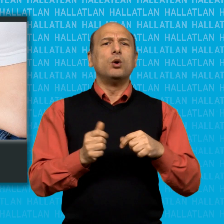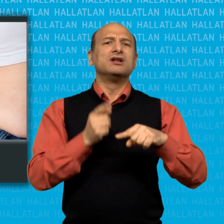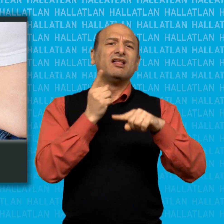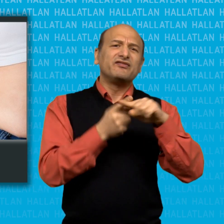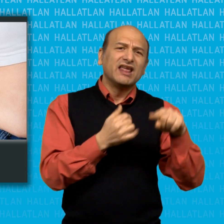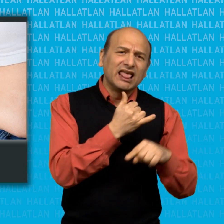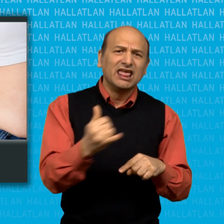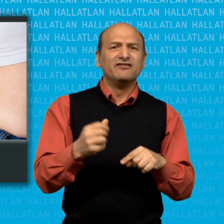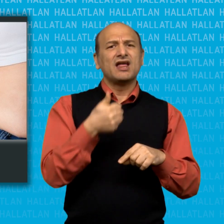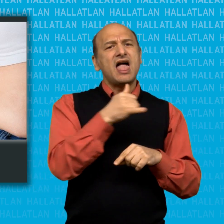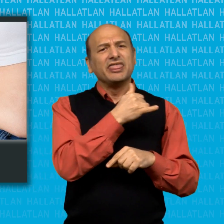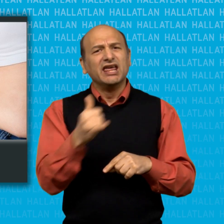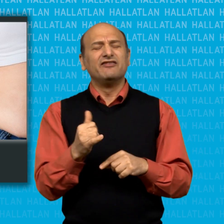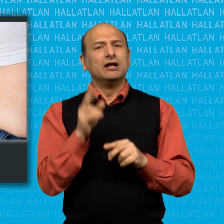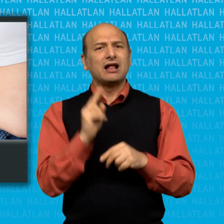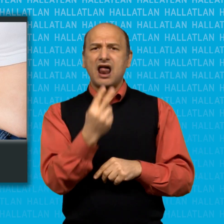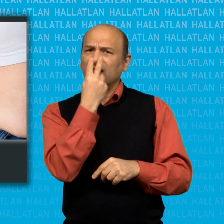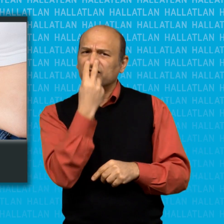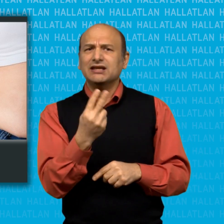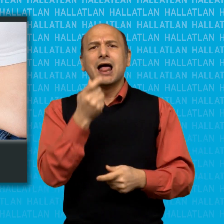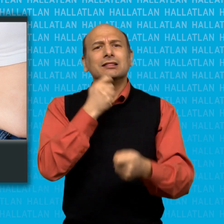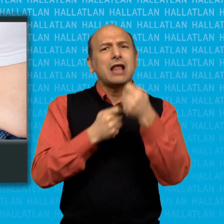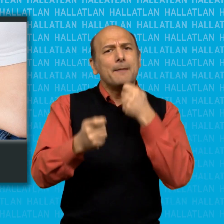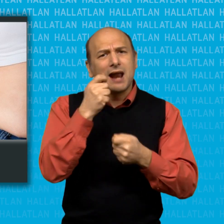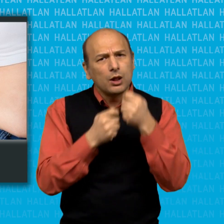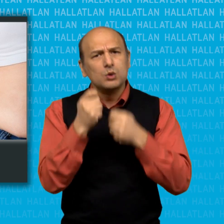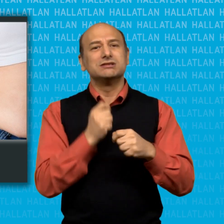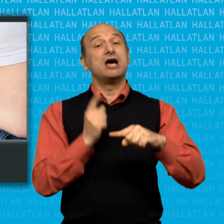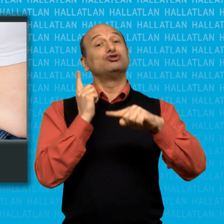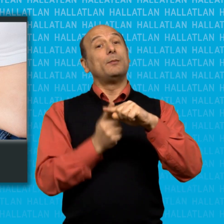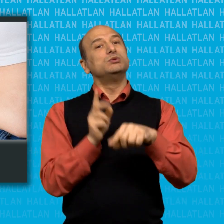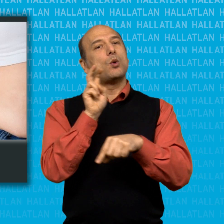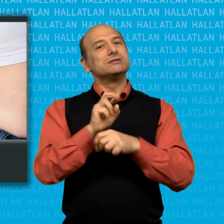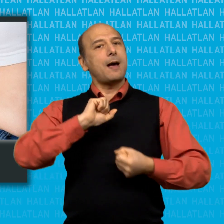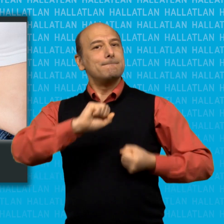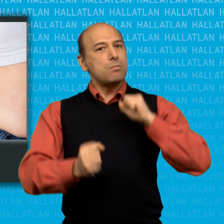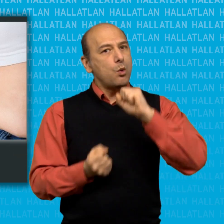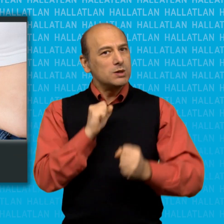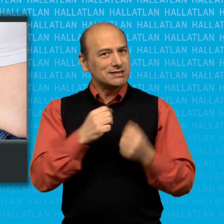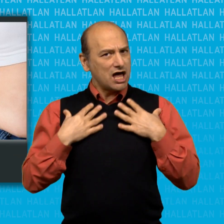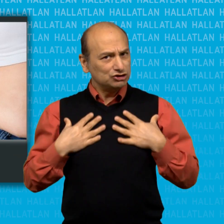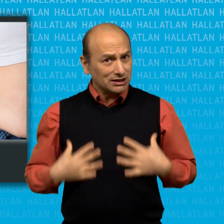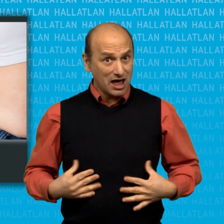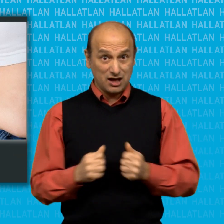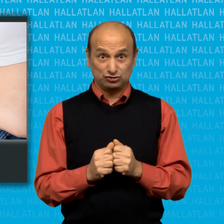azaz legalább fél-egy éven keresztül figyel táplálkozására, és a testmozgást sem hanyagolja el.